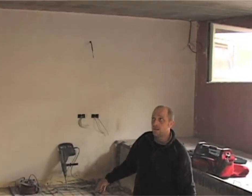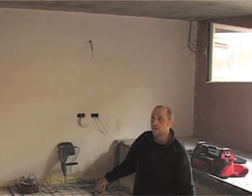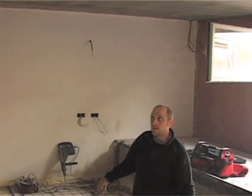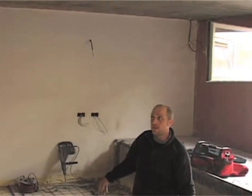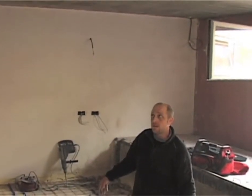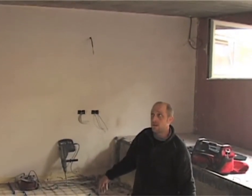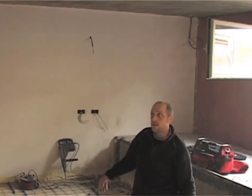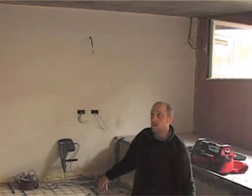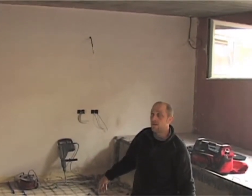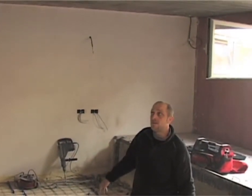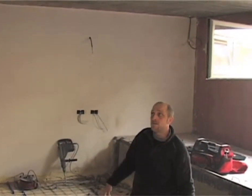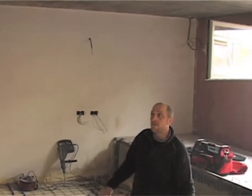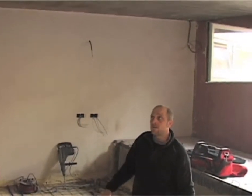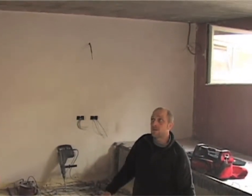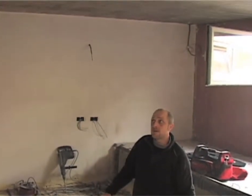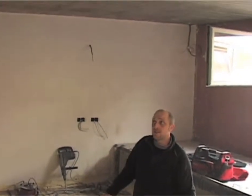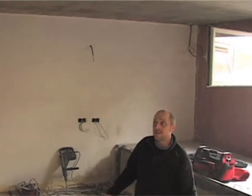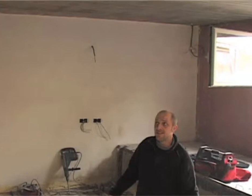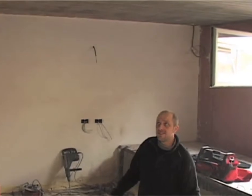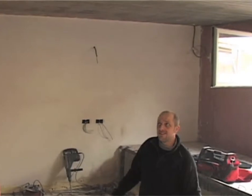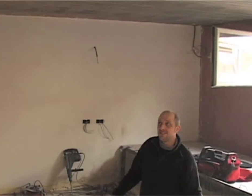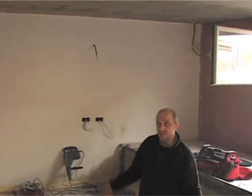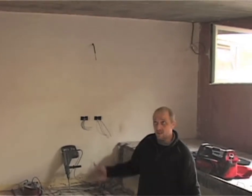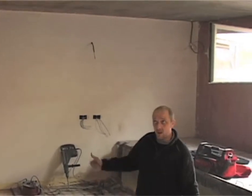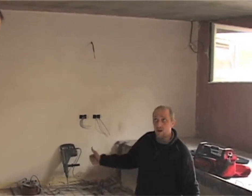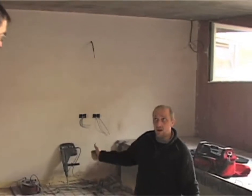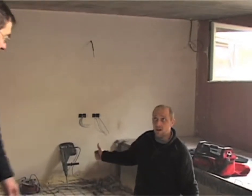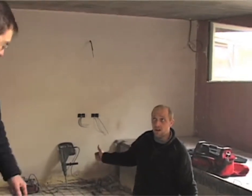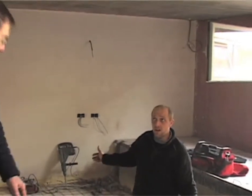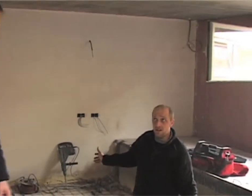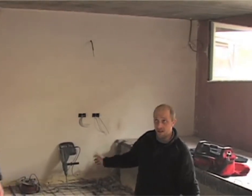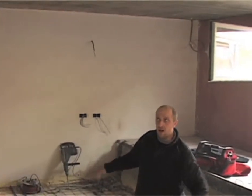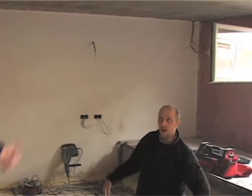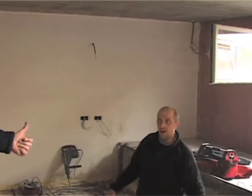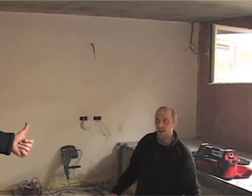"T'as raison, t'as raison! J'aurais fait la même chose".